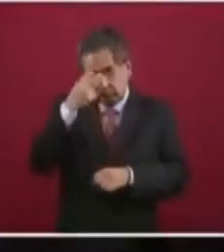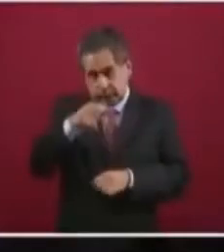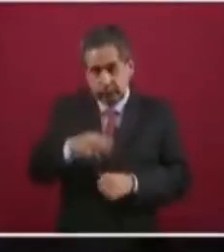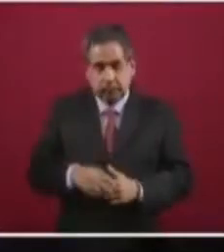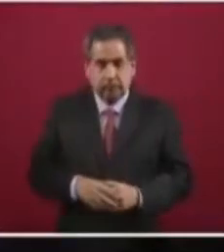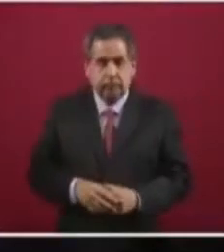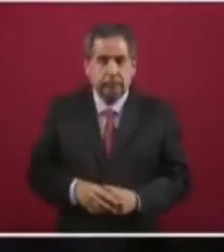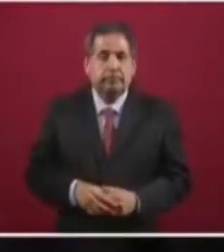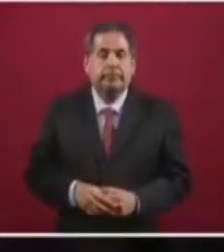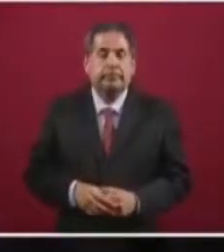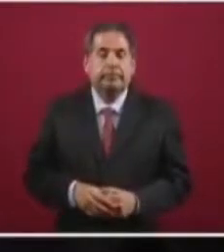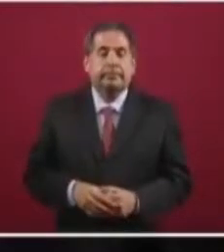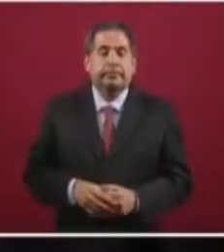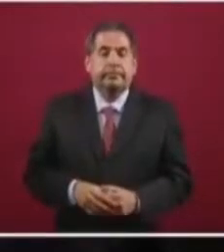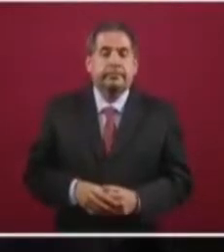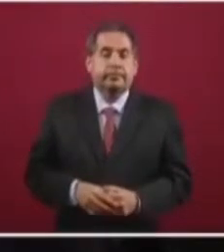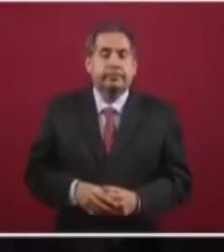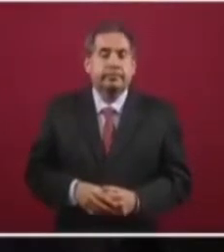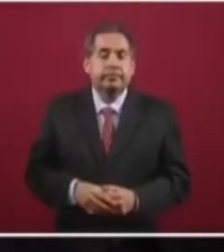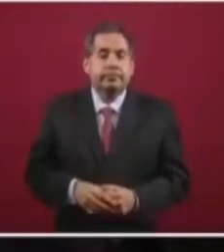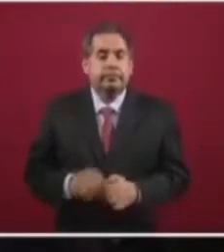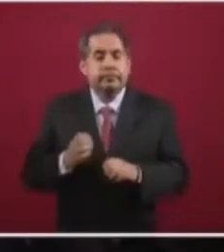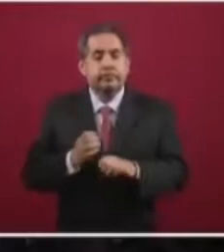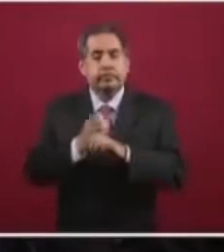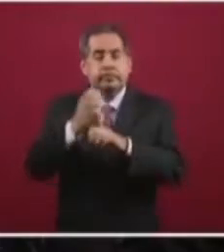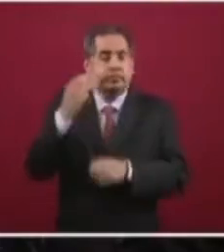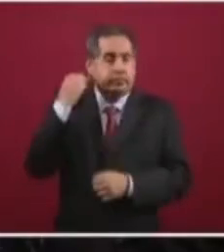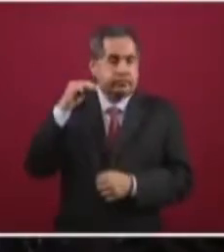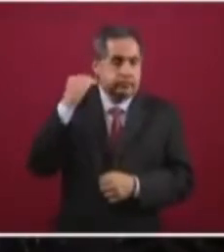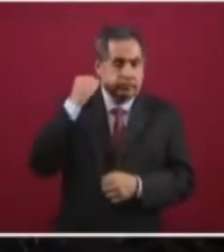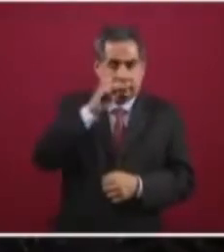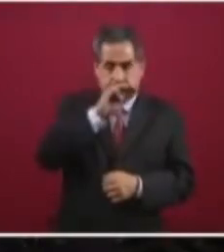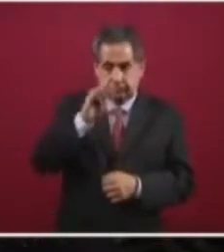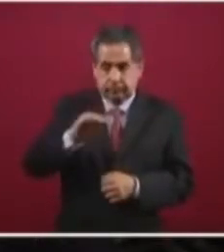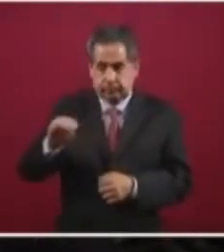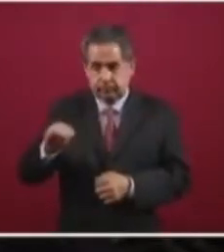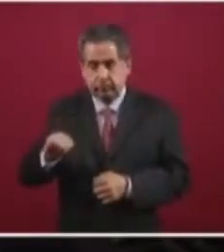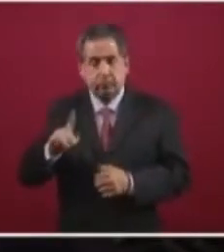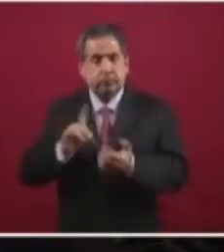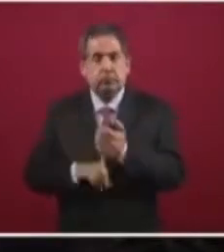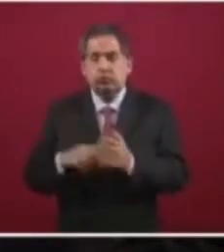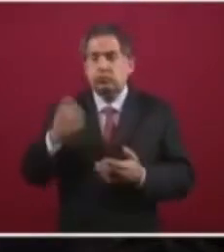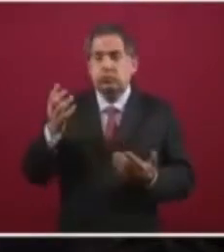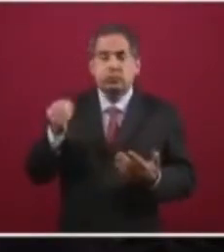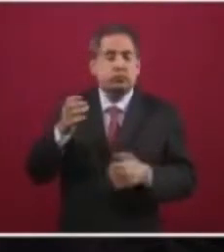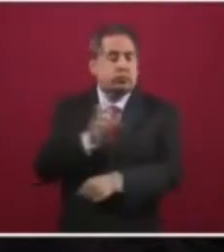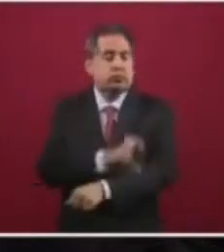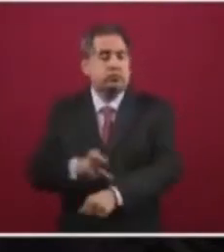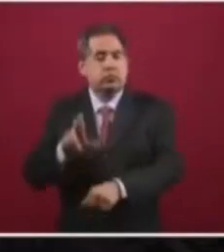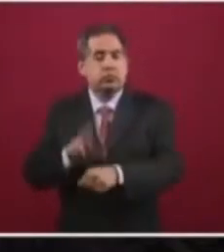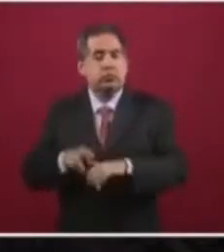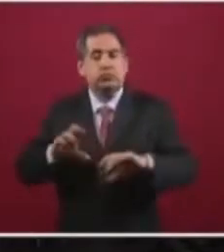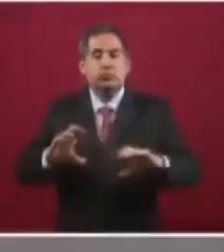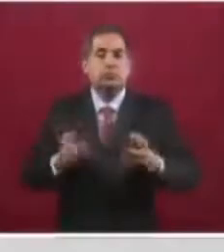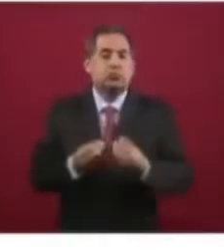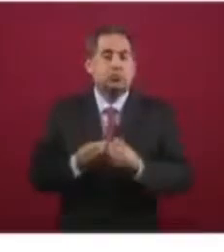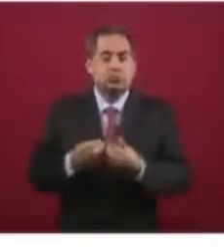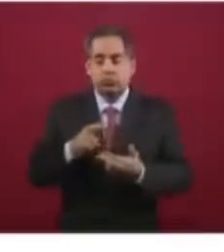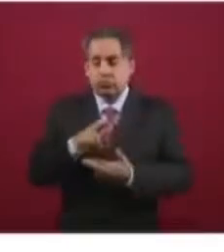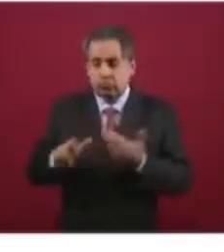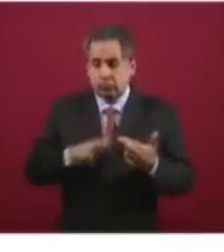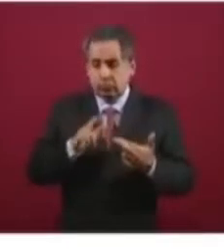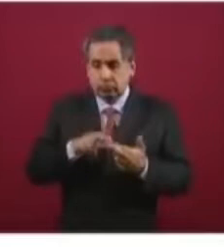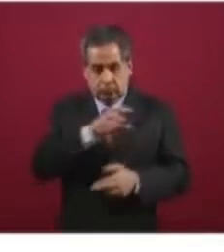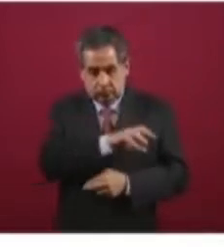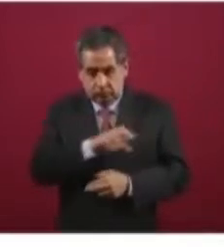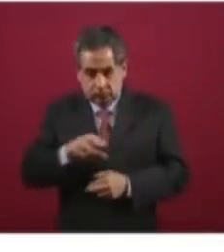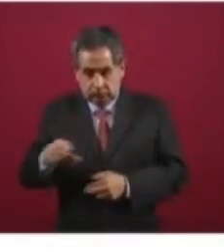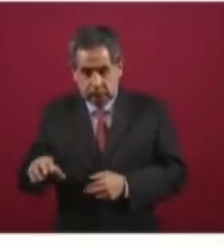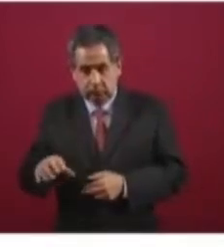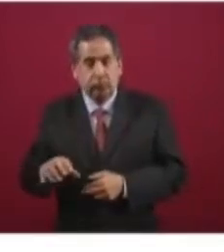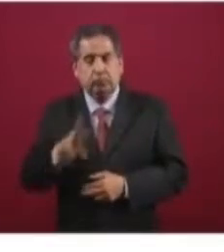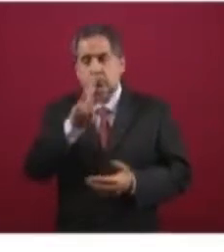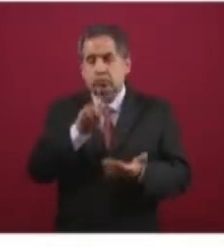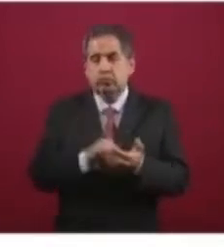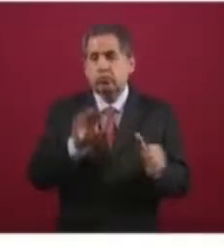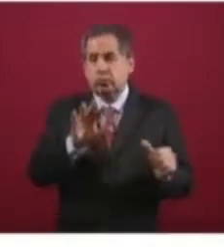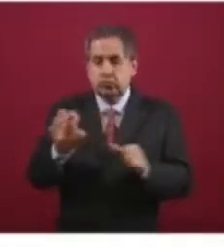En el estado de Michoacán tiene nueve coordinaciones regionales con un efectivo de tres mil 628